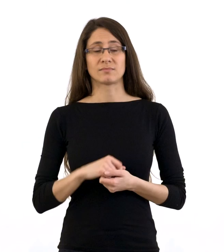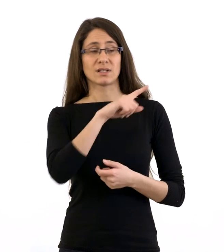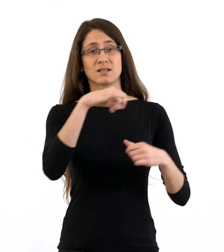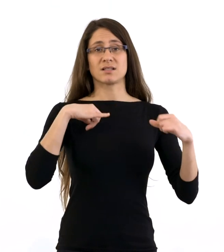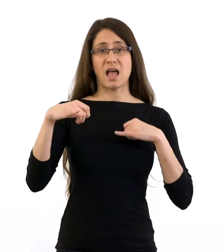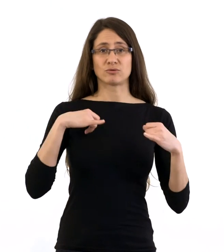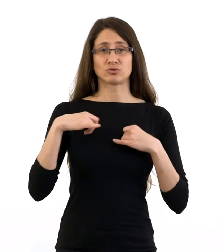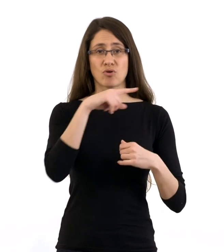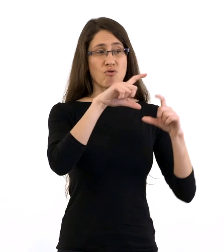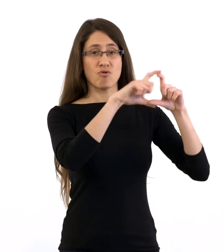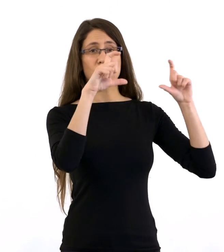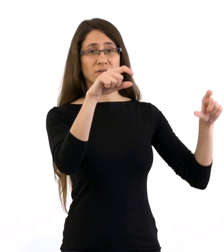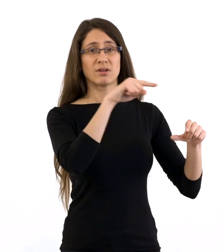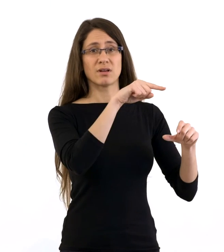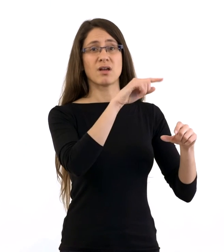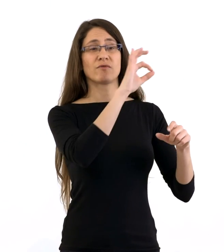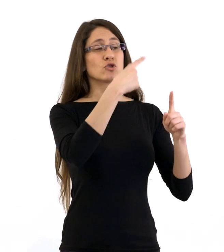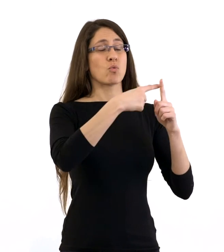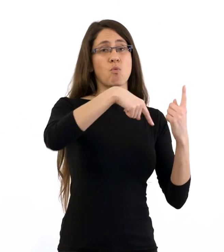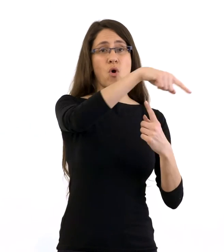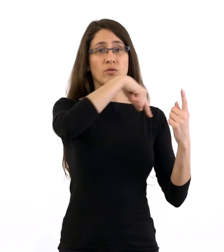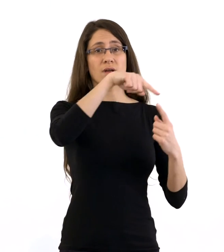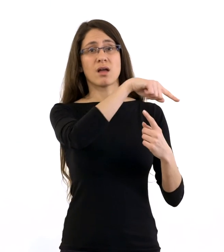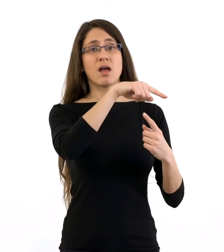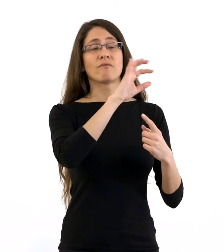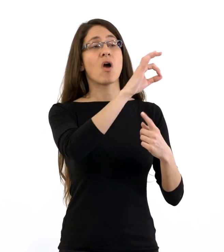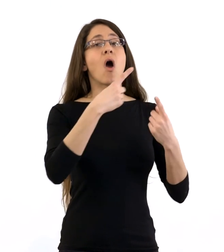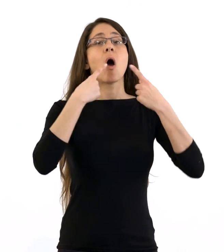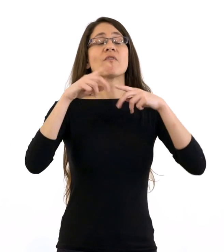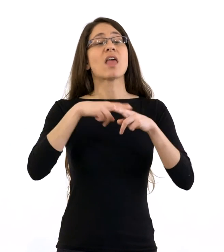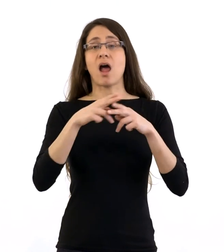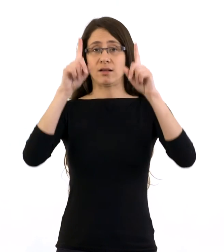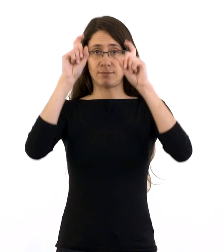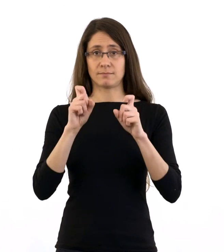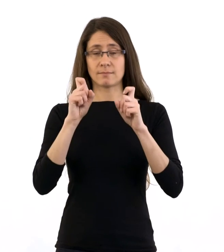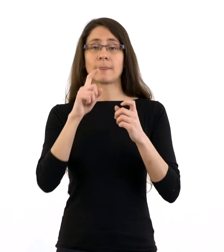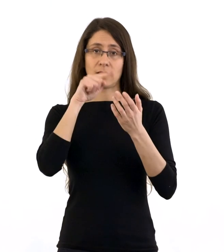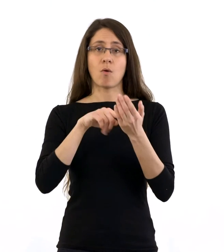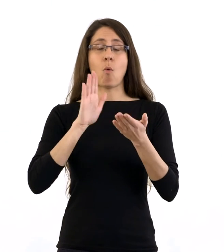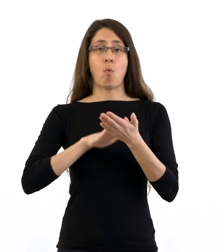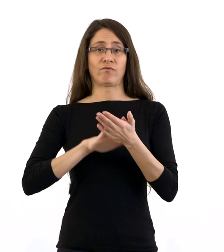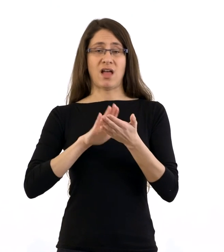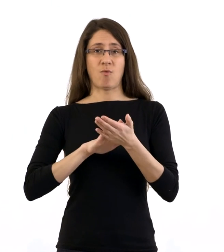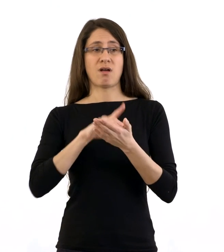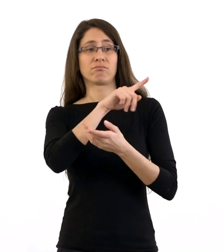Odpowiedzialność członka zarządu obowiązuje od momentu powołania na podstawie uchwały.